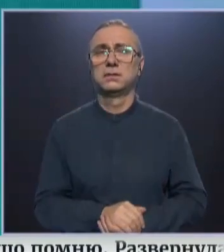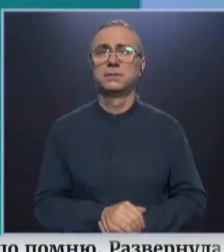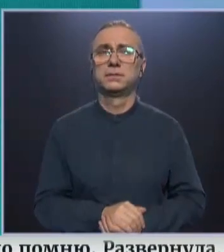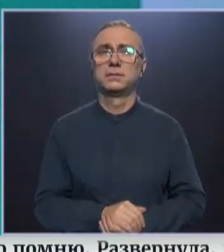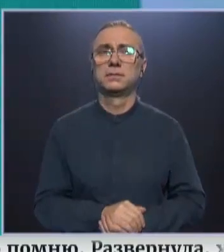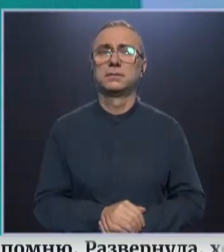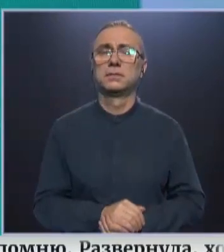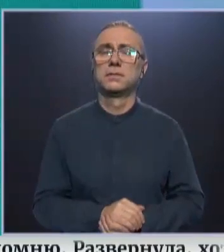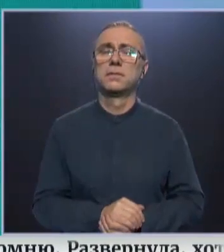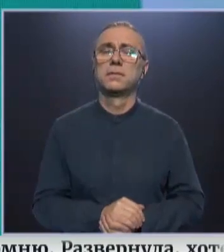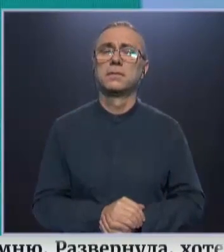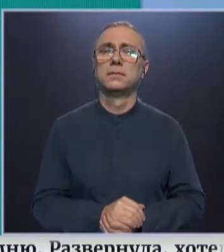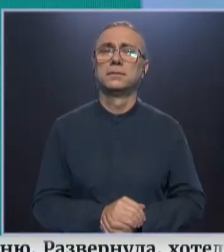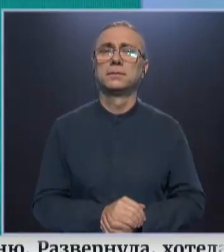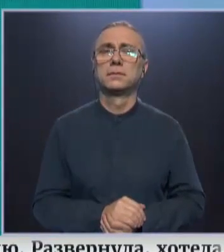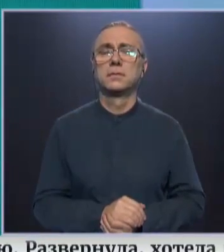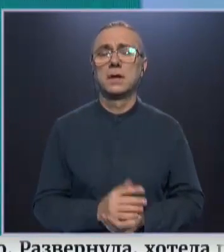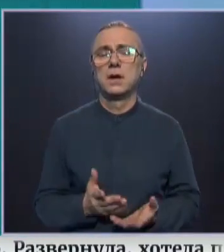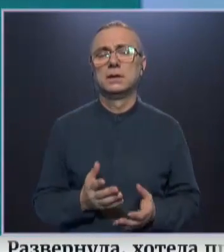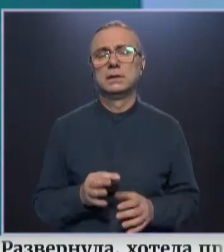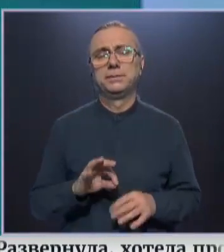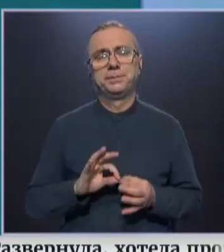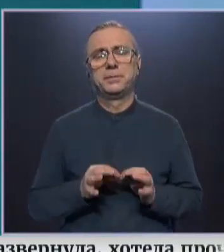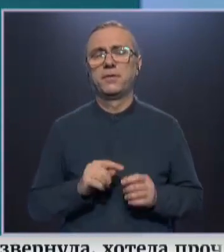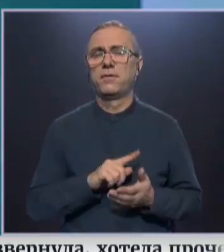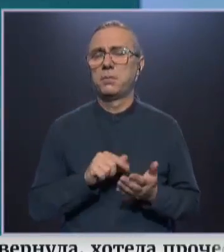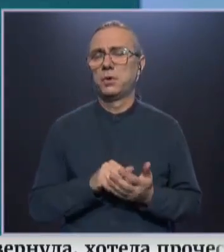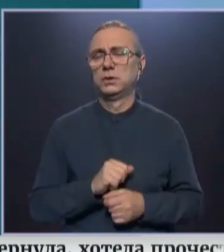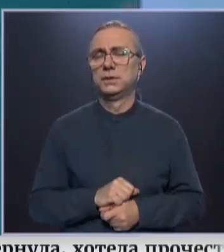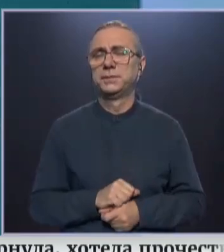острый вопрос потому что строго говоря кто оставит